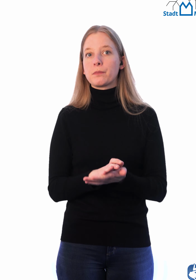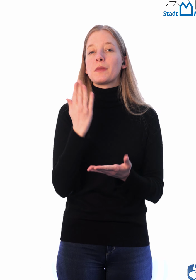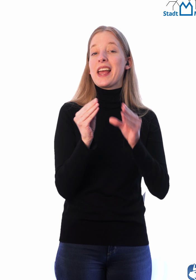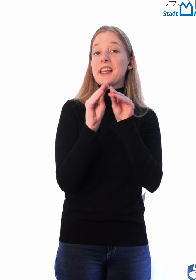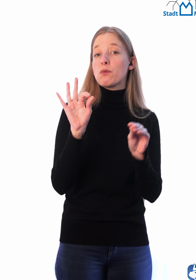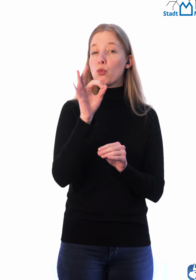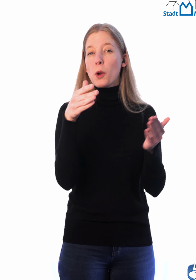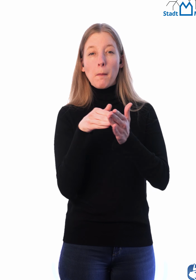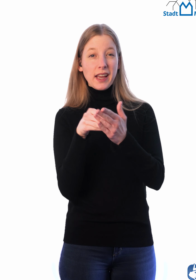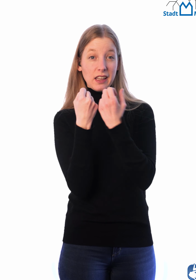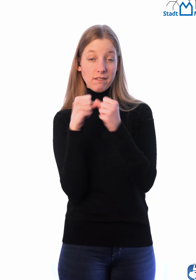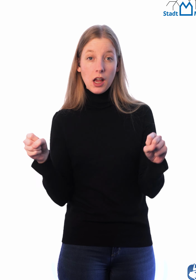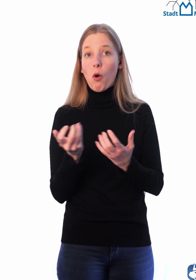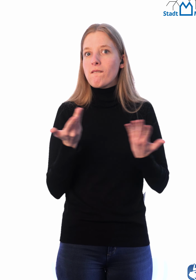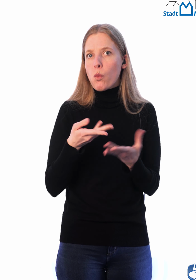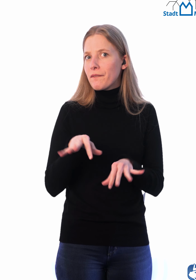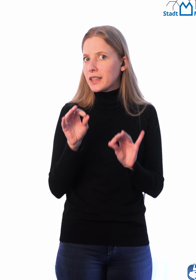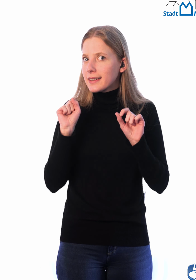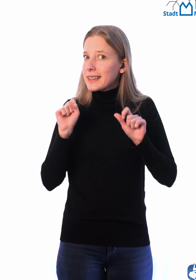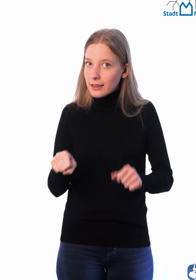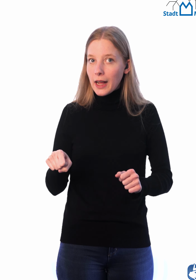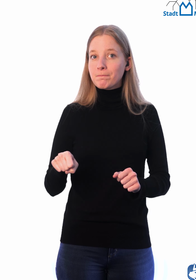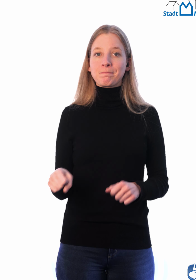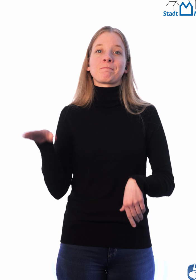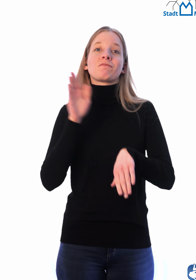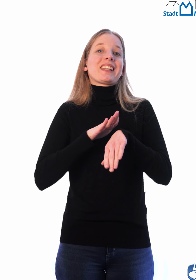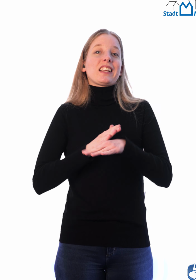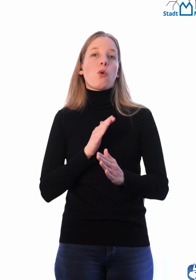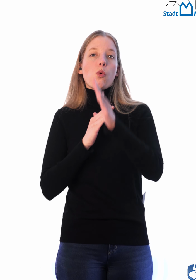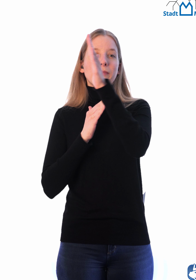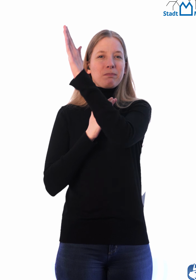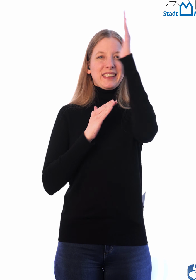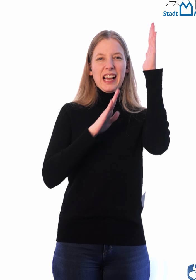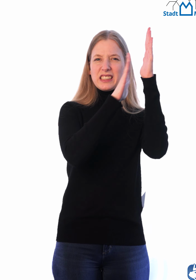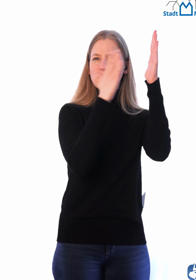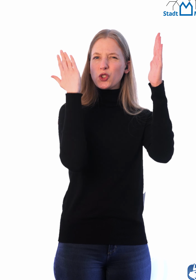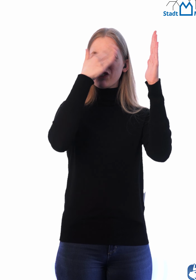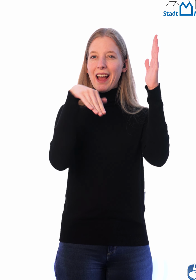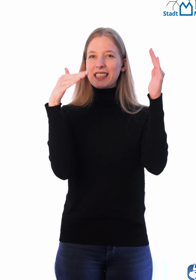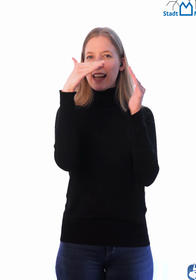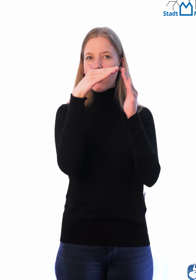Infos zur Barrierefreiheit Am linken oberen Rand ist ein schwarzes Quadrat.